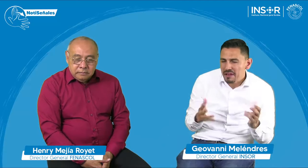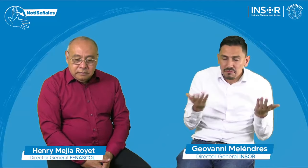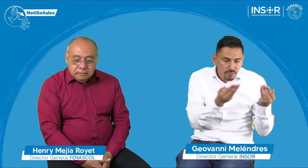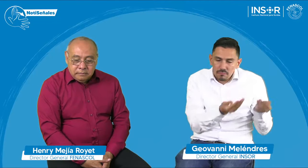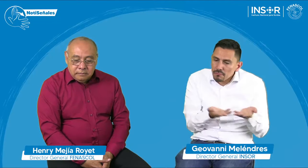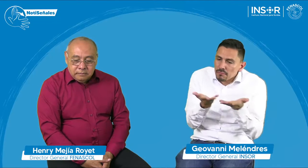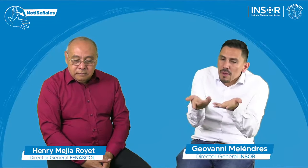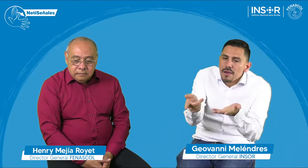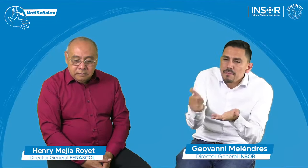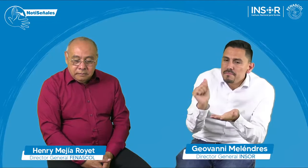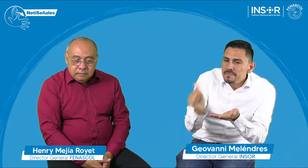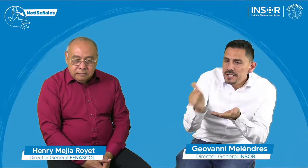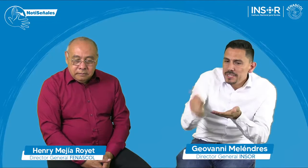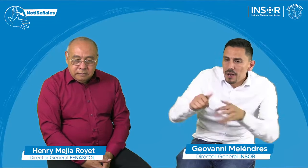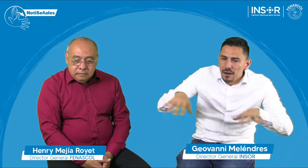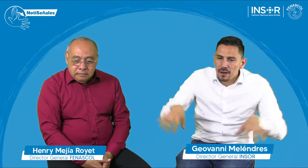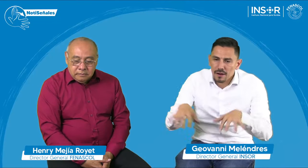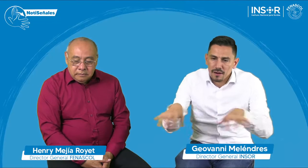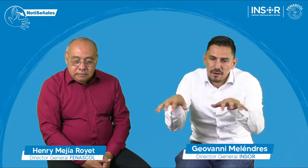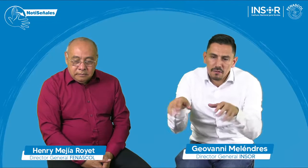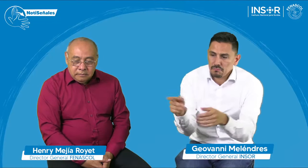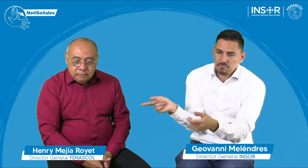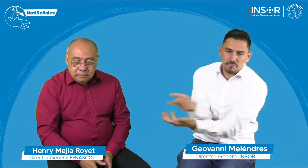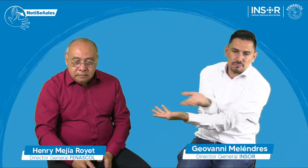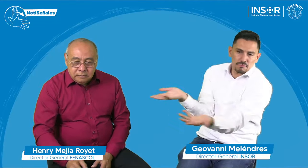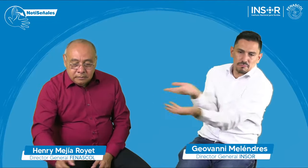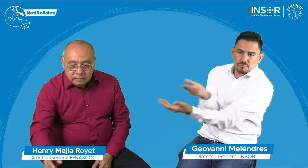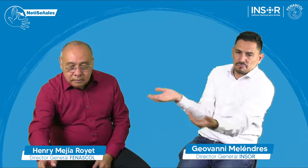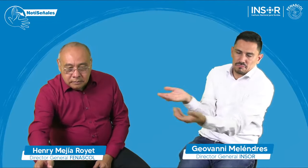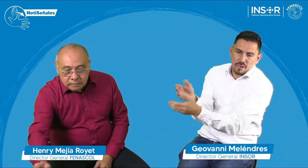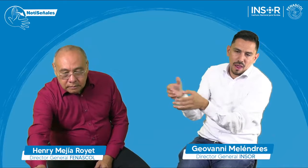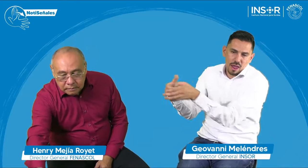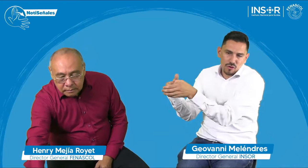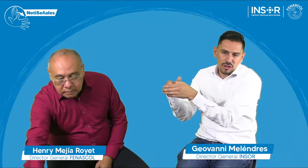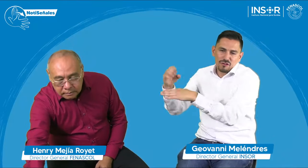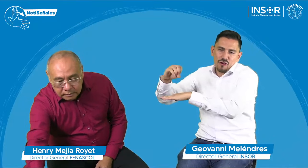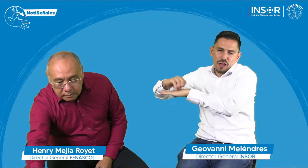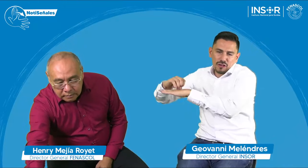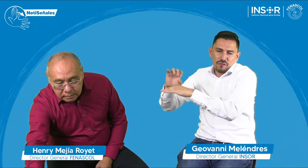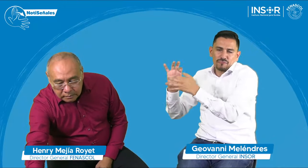contenidos, leyes, normas, estadística diferentes temas